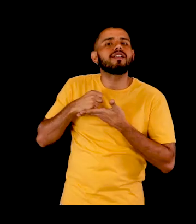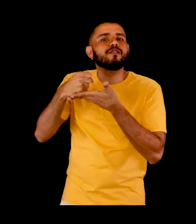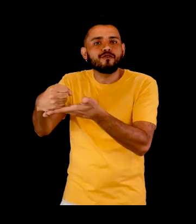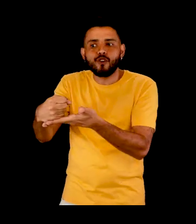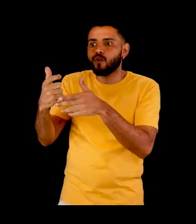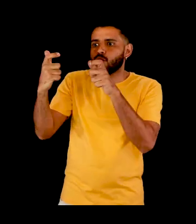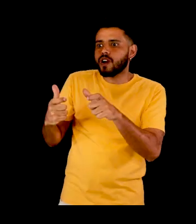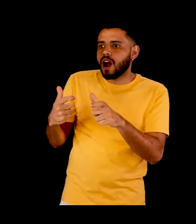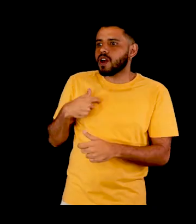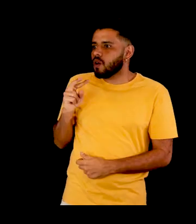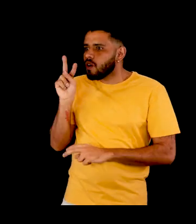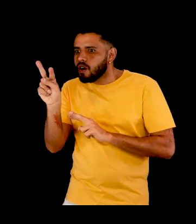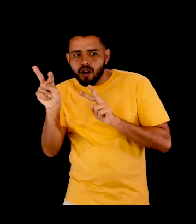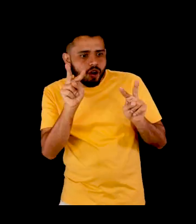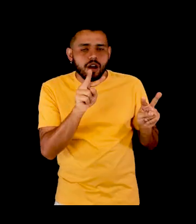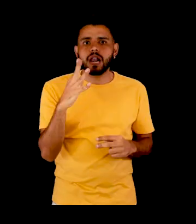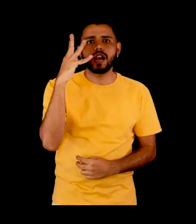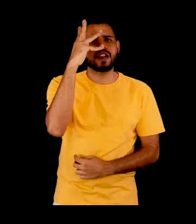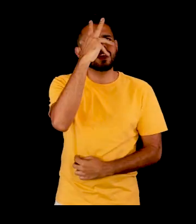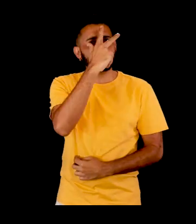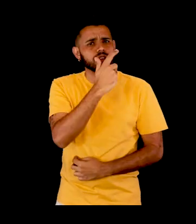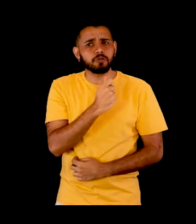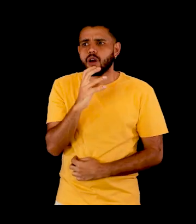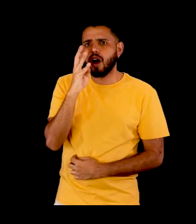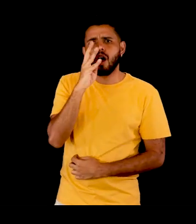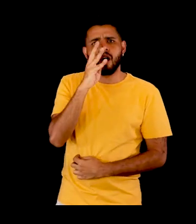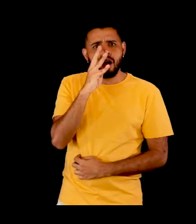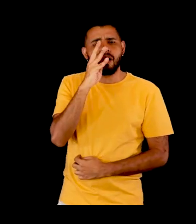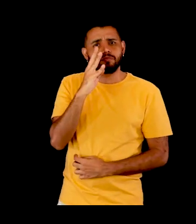e achei lindo aquilo tudo que ele foi me mostrar.